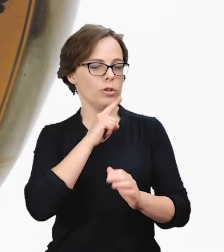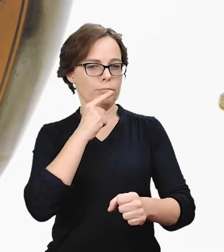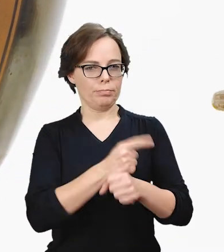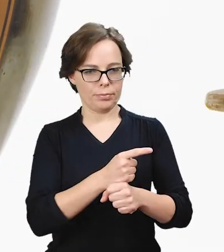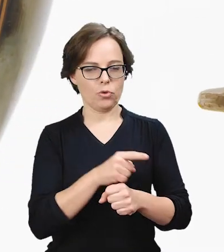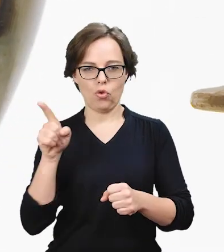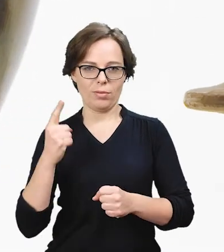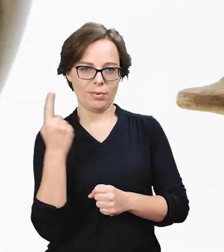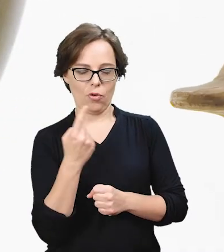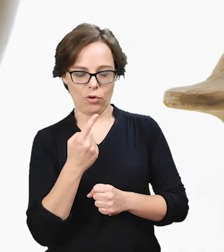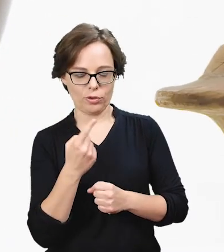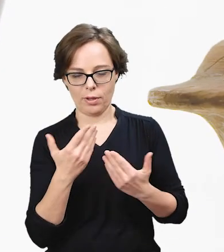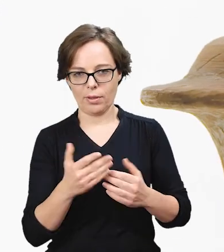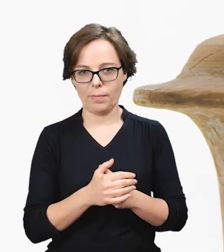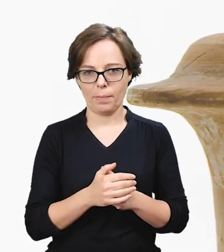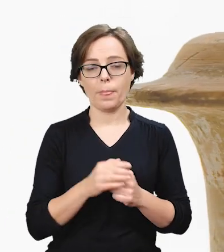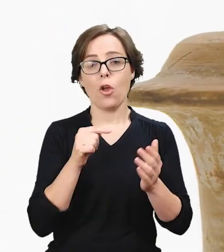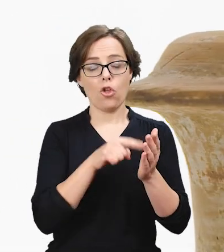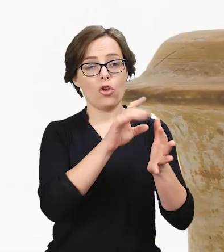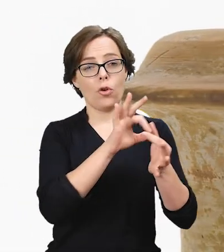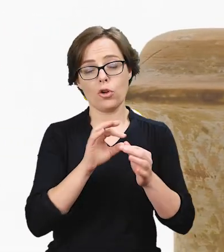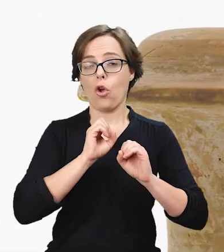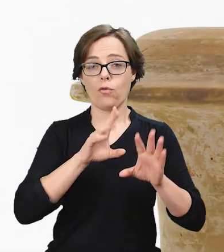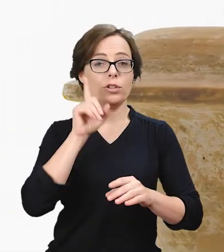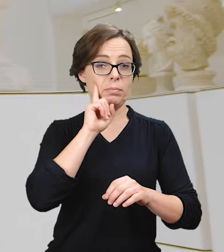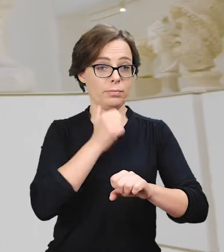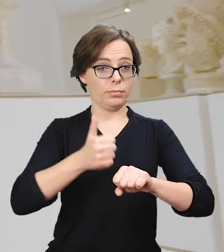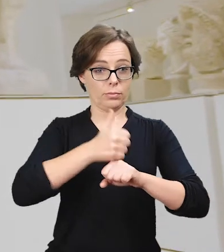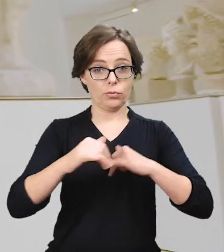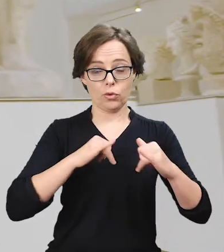Dotyczyło to zarówno patriarchatu jak i ateńskiej demokracji